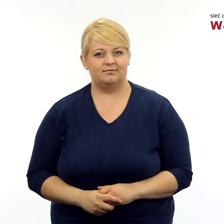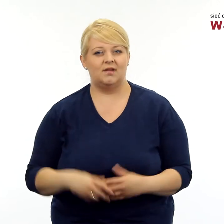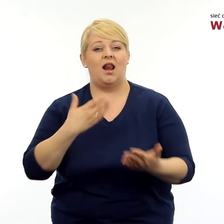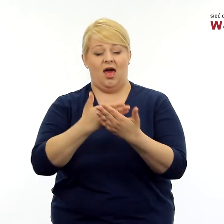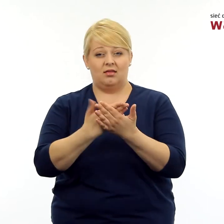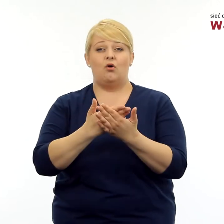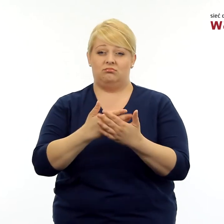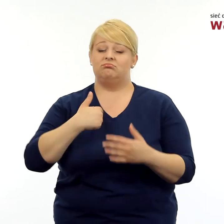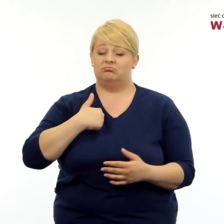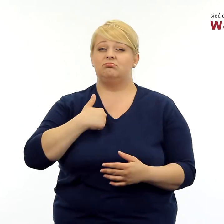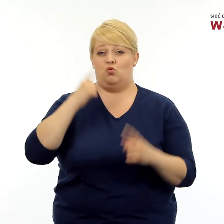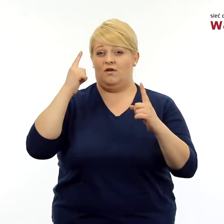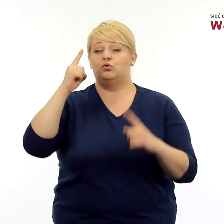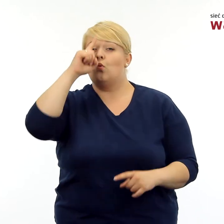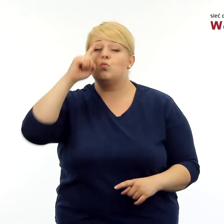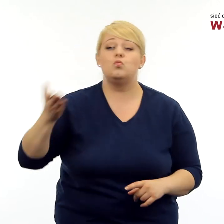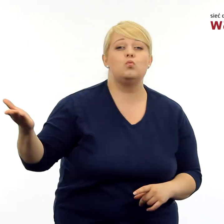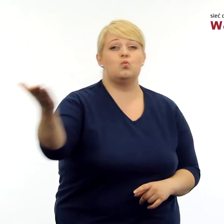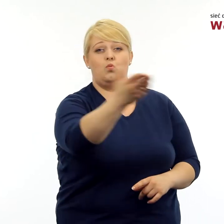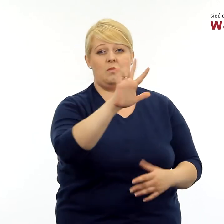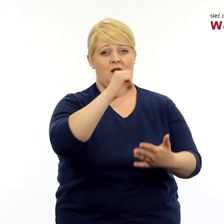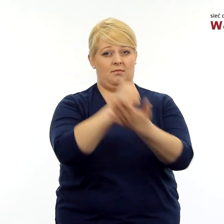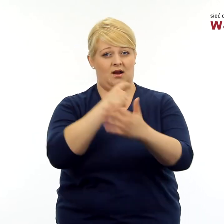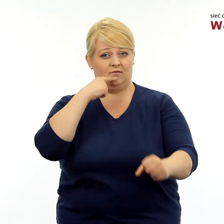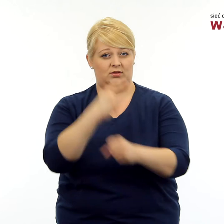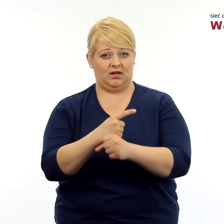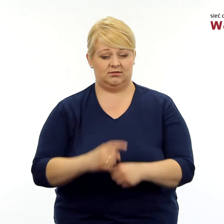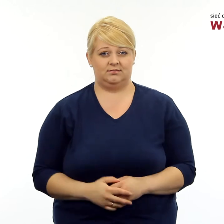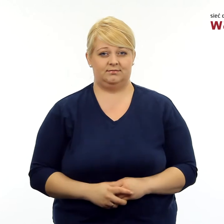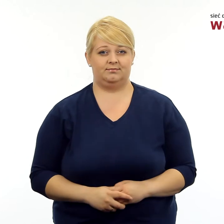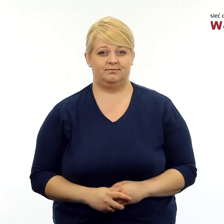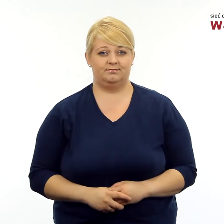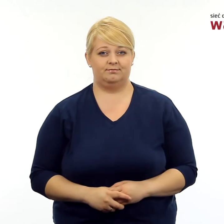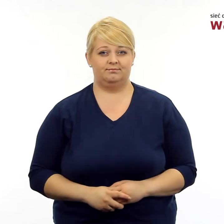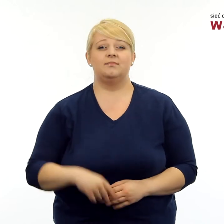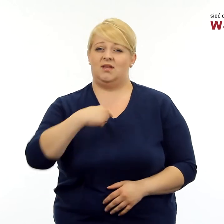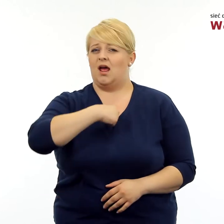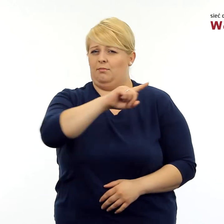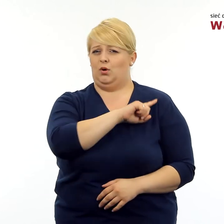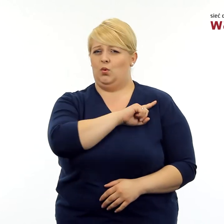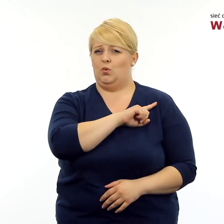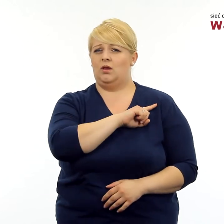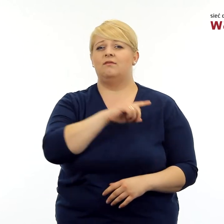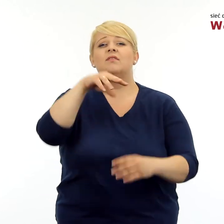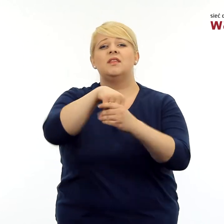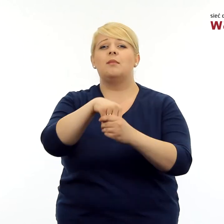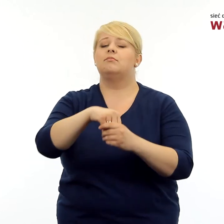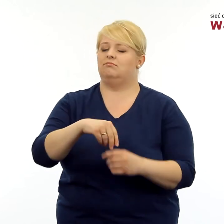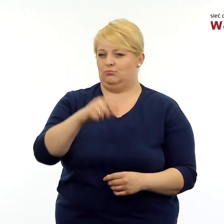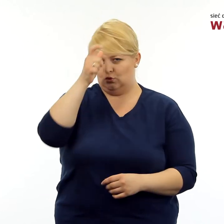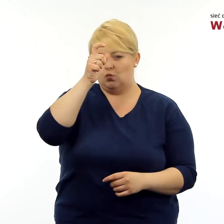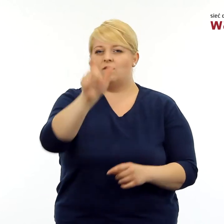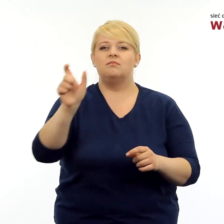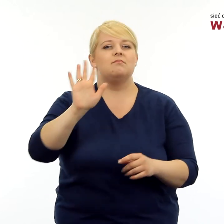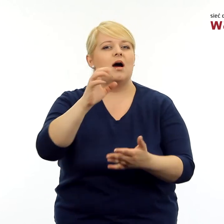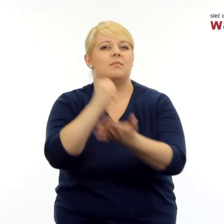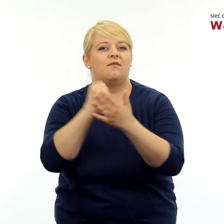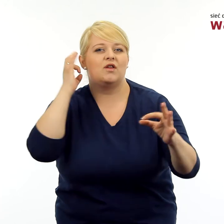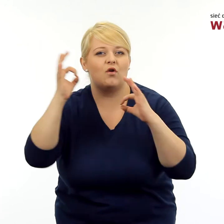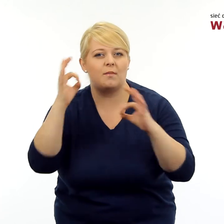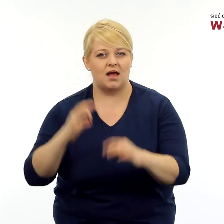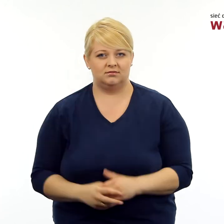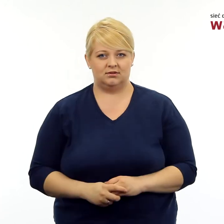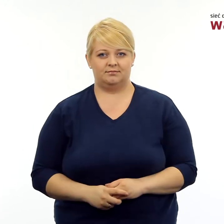Oddajemy władzę ludziom. Stoimy na straży prawa do informacji.